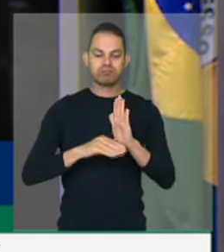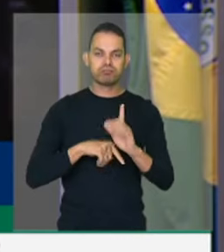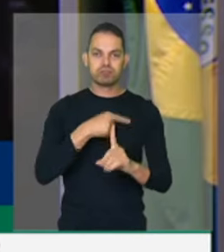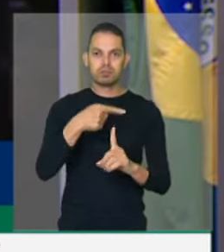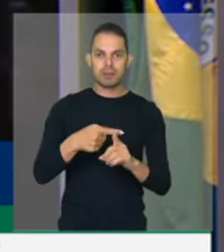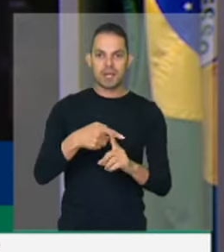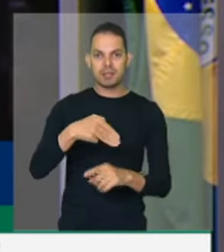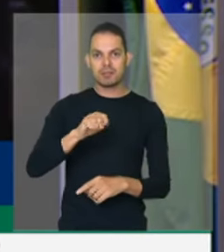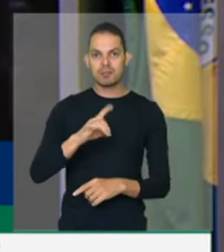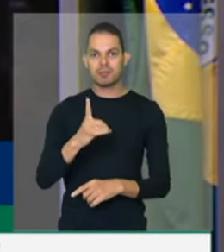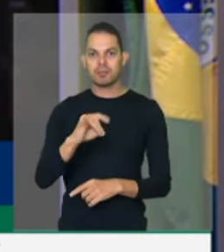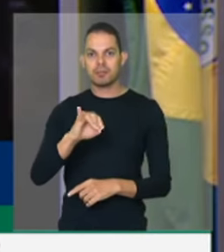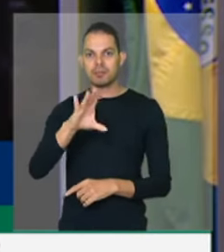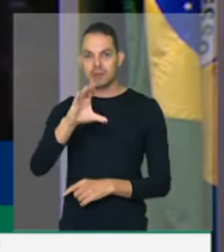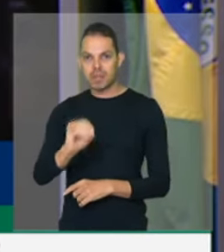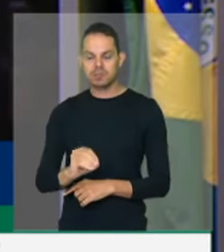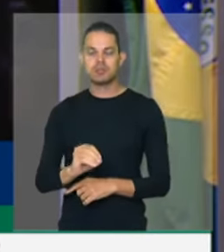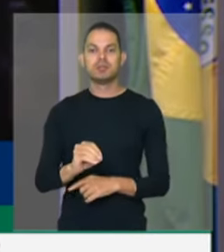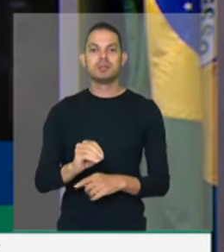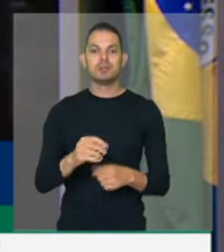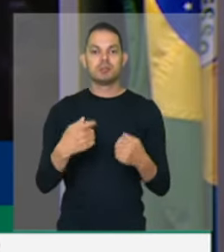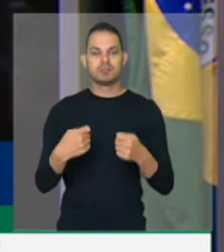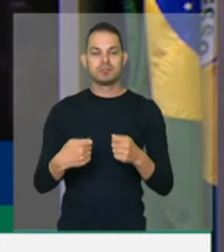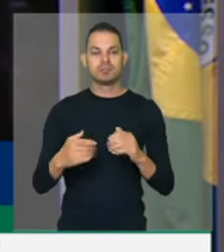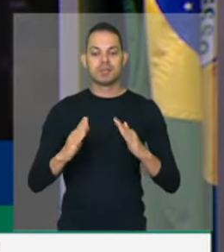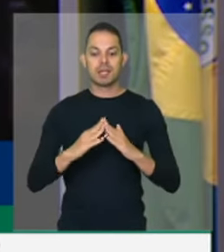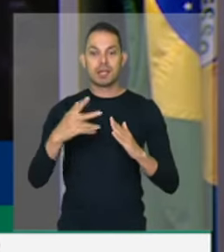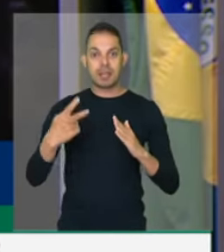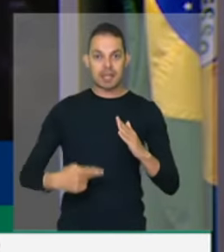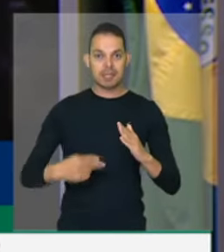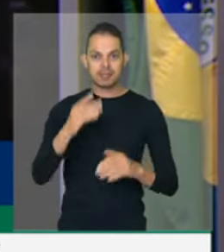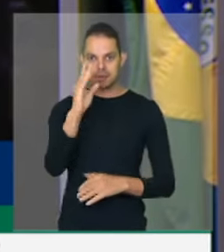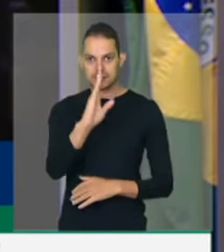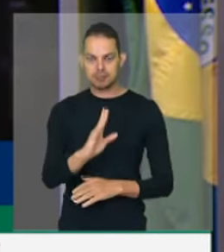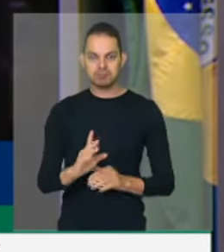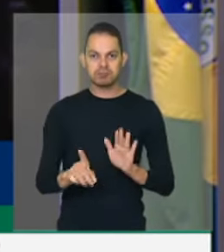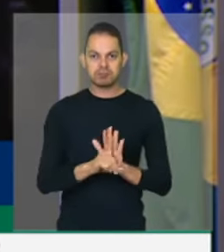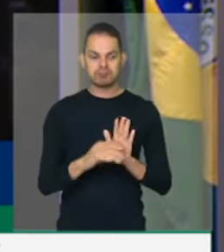A RESIDÊNCIA LEGAL NO BRASIL. A EMENDA 12 DO DEPUTADO JOSÉ MÁRIO SCHAHIN ERA.... DO DEM DE GOIÁS, PREVÊA DEDUÇÃO